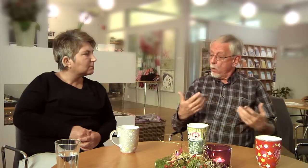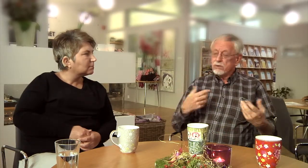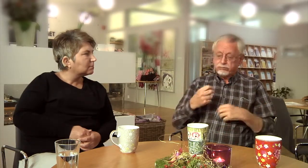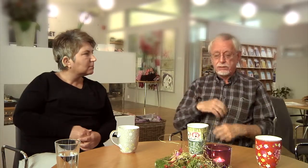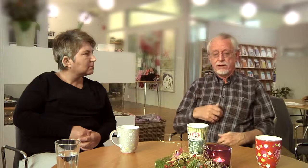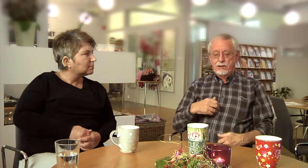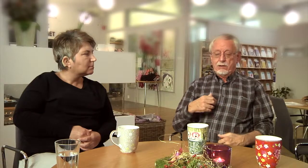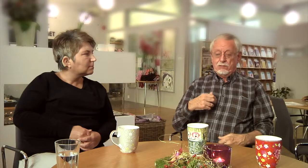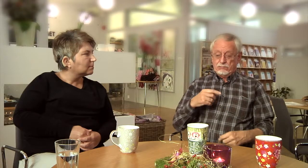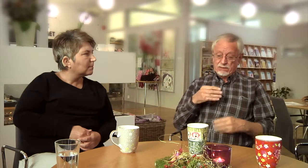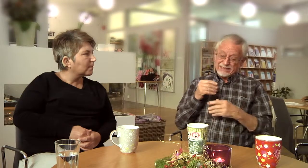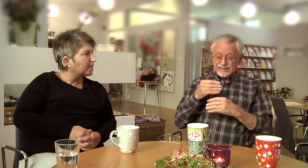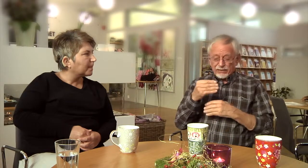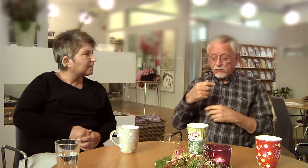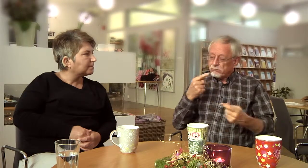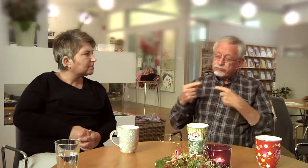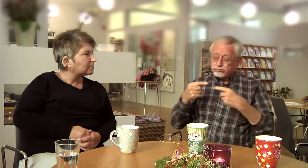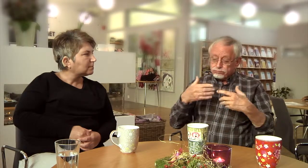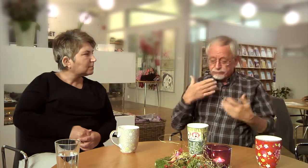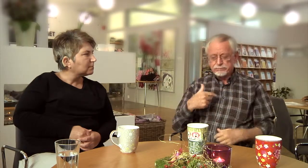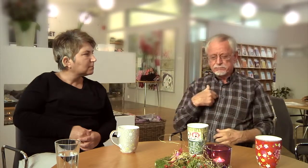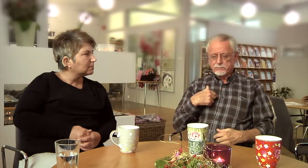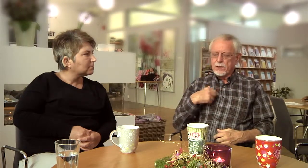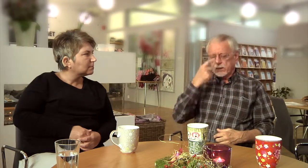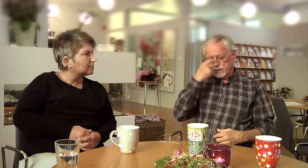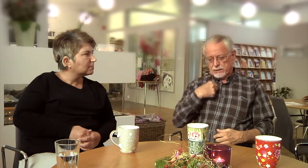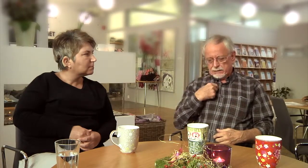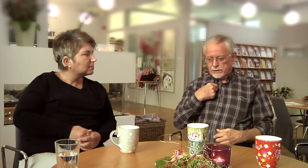Dette kan jeg leve fint med resten av livet. Det er ikke sikkert at det er av dette jeg skal dø.